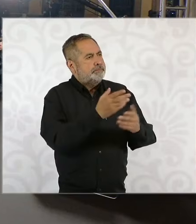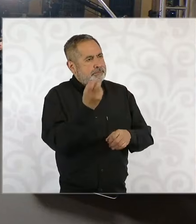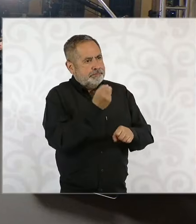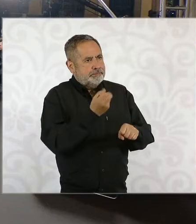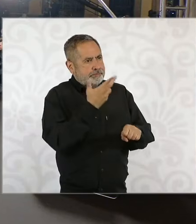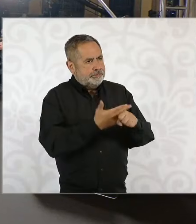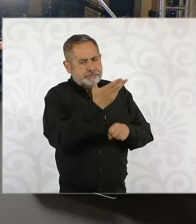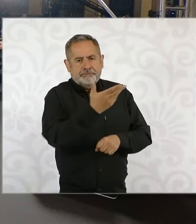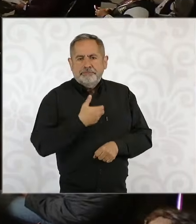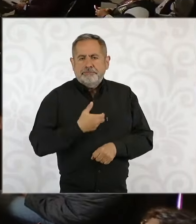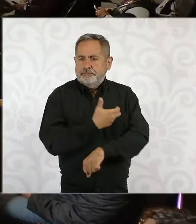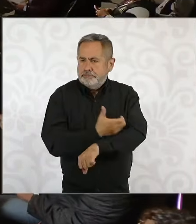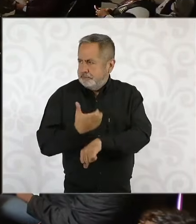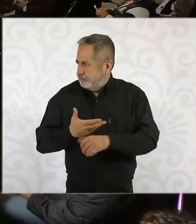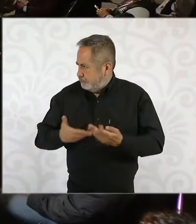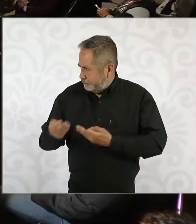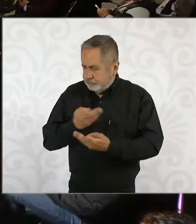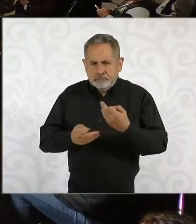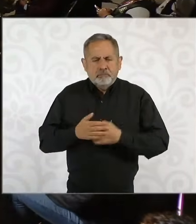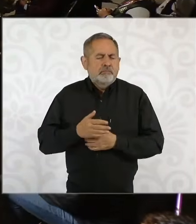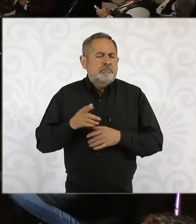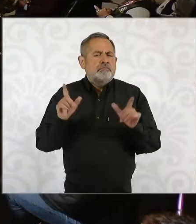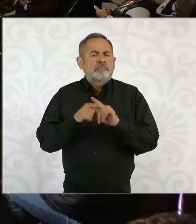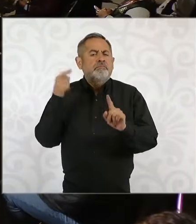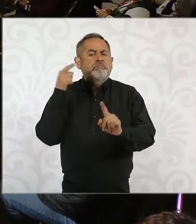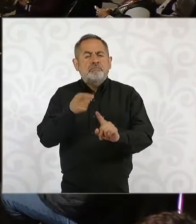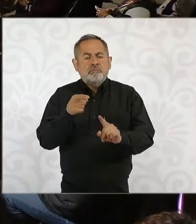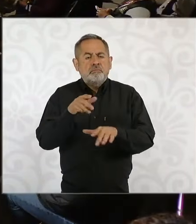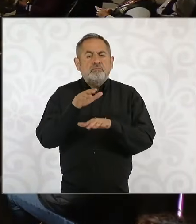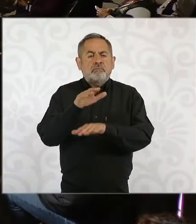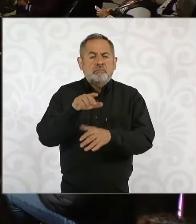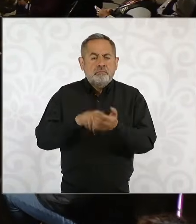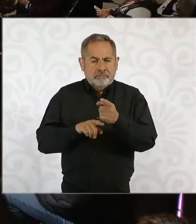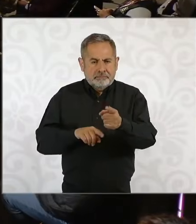compañeras, compañeros. Eh, más que nada sería sobre la eh bueno, sería sobre las 13 ofrendas